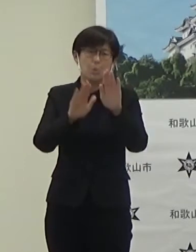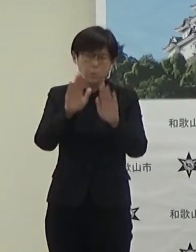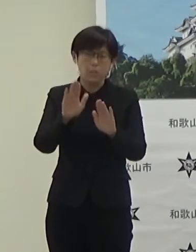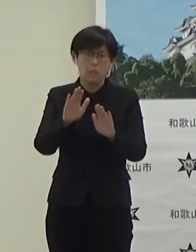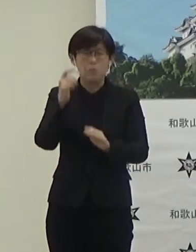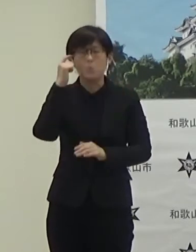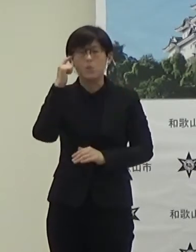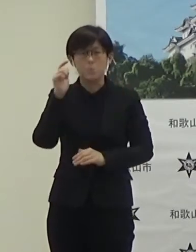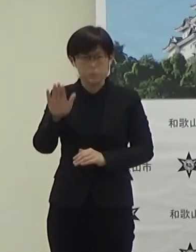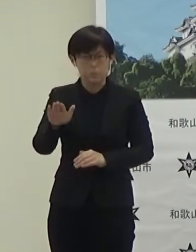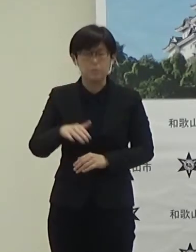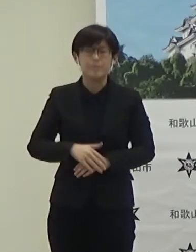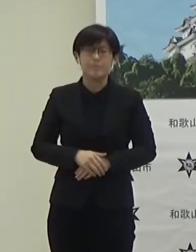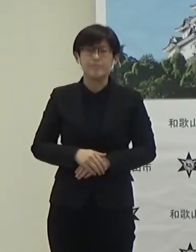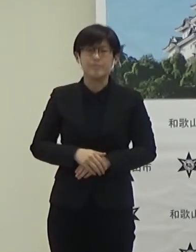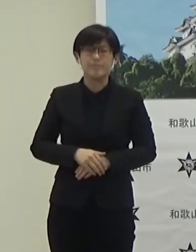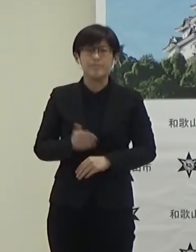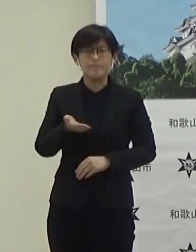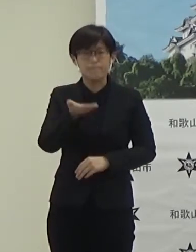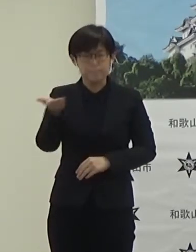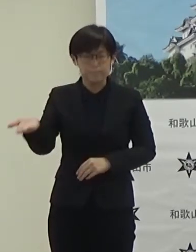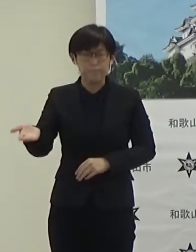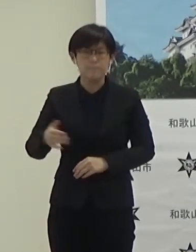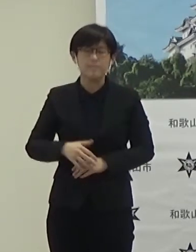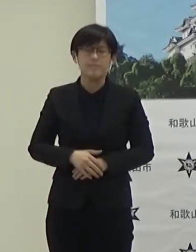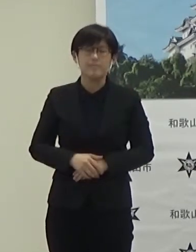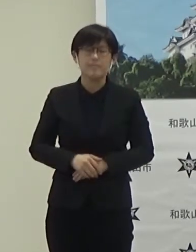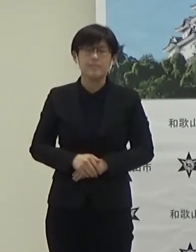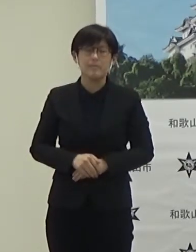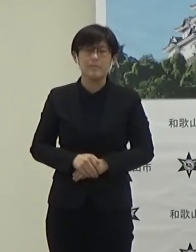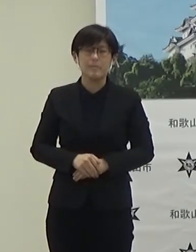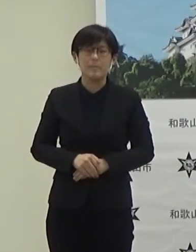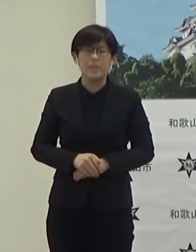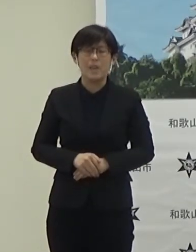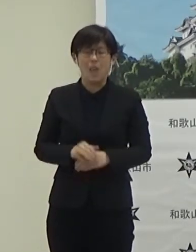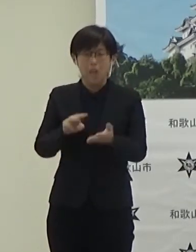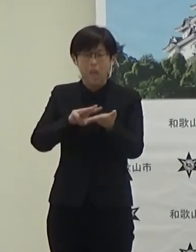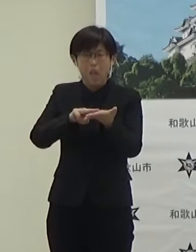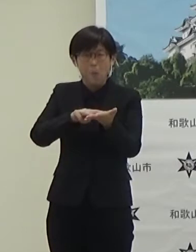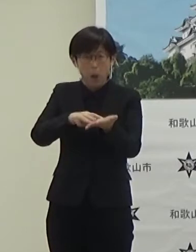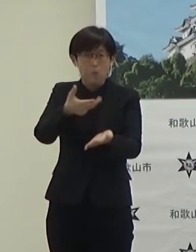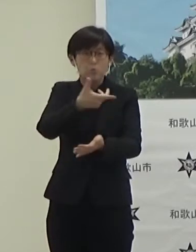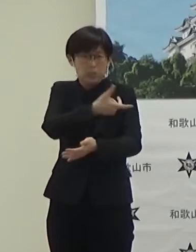次お願いします それでワクチン接種状況でございます